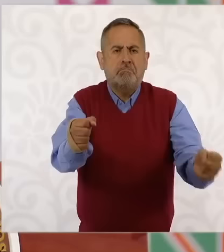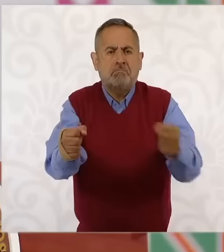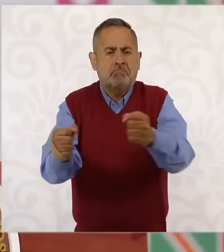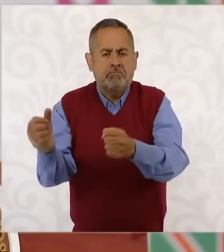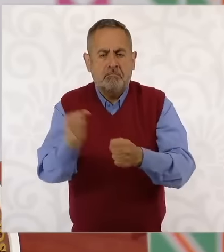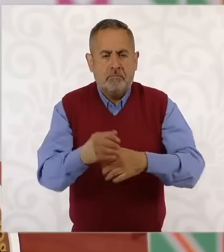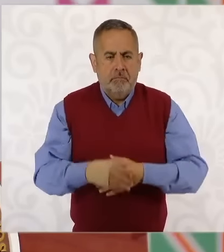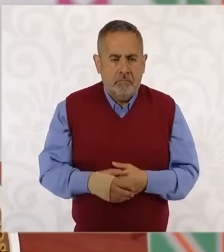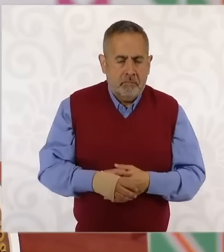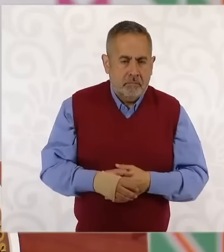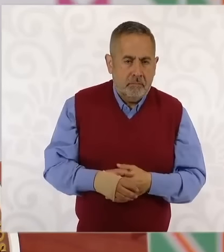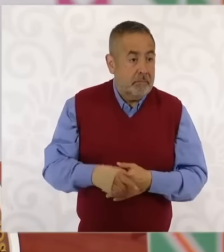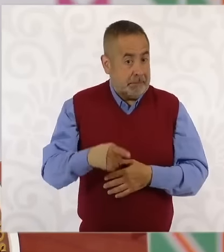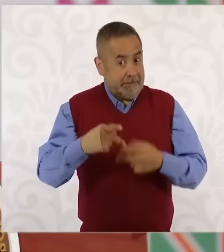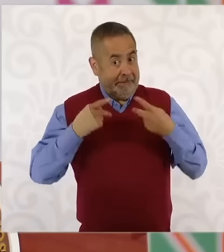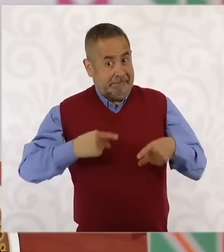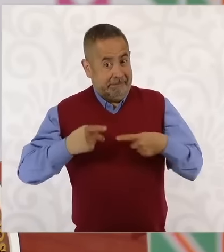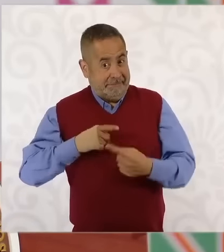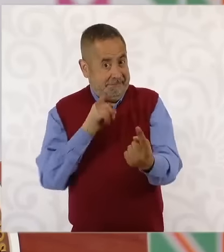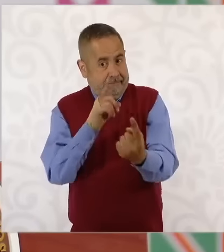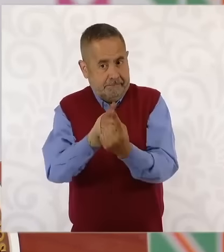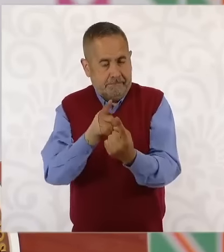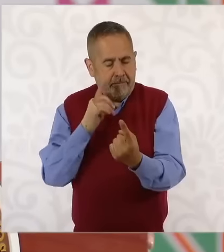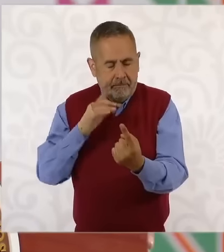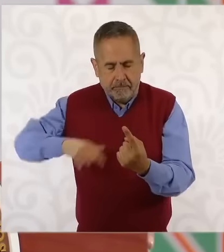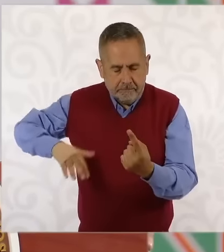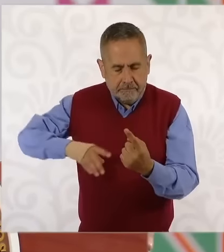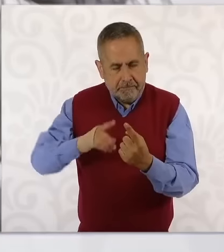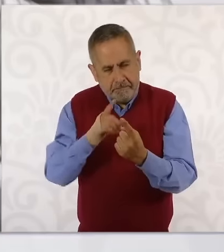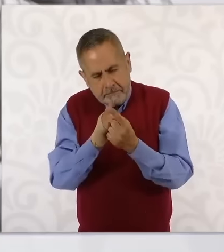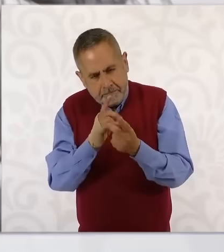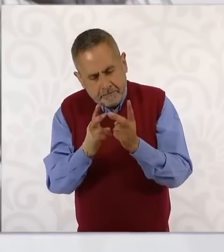final dijo, "No, muchas gracias." y estuvimos de acuerdo en lo que estábamos planteando.